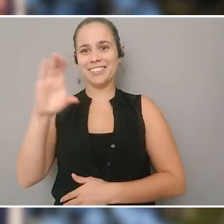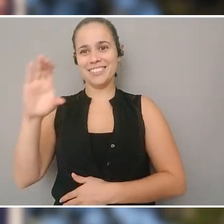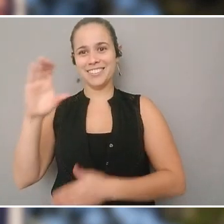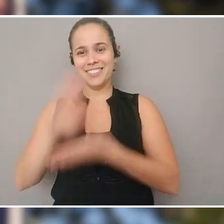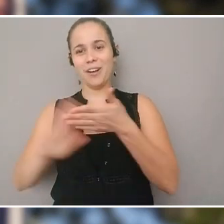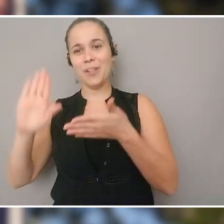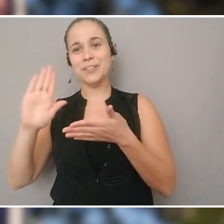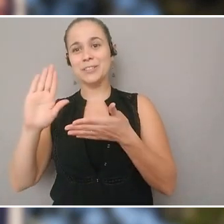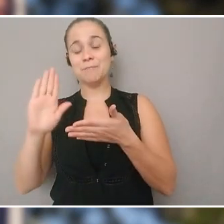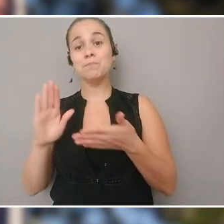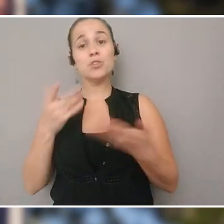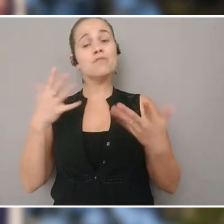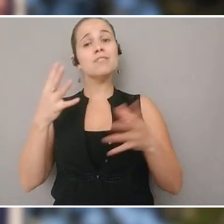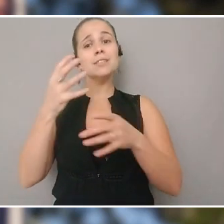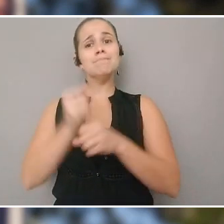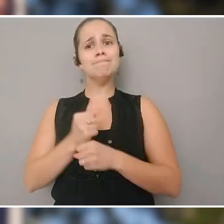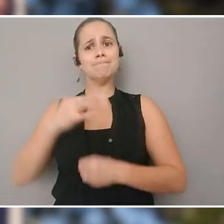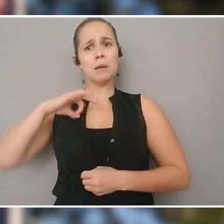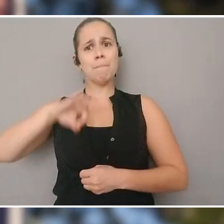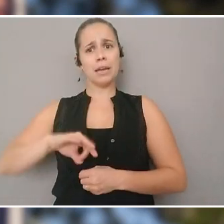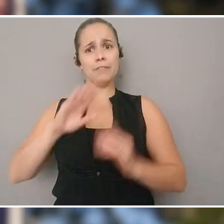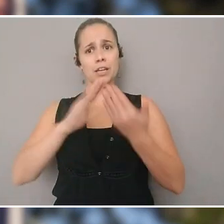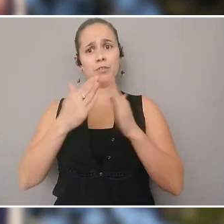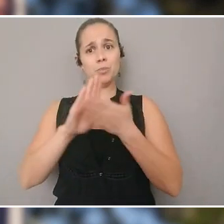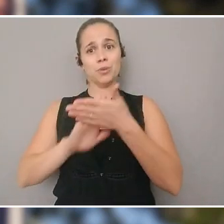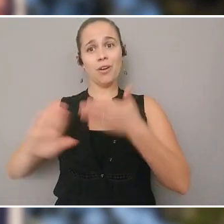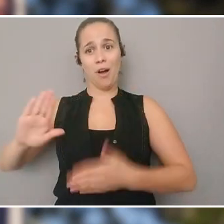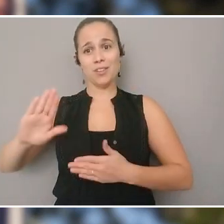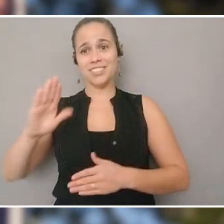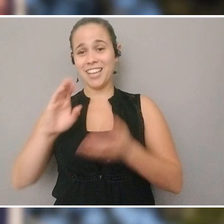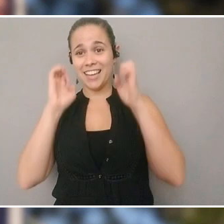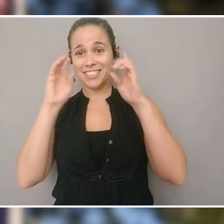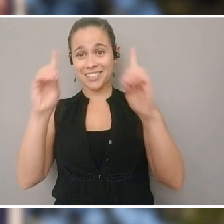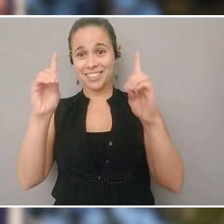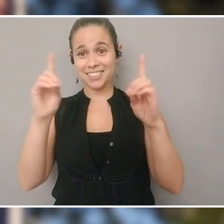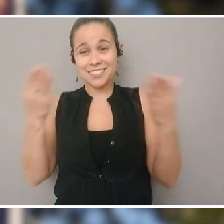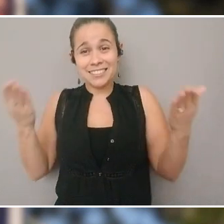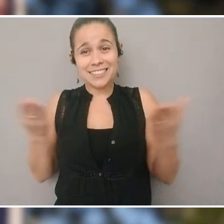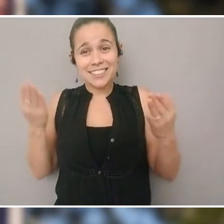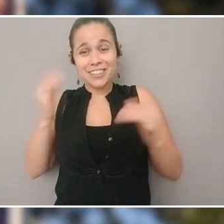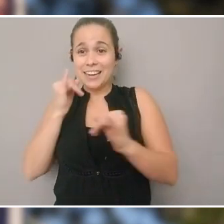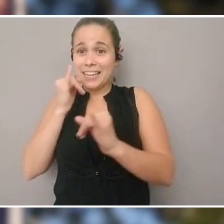el beneficio de una educación de un colegio